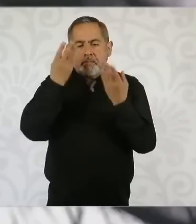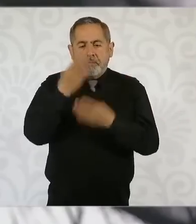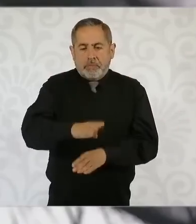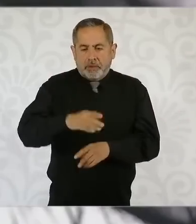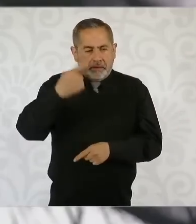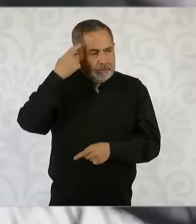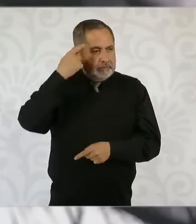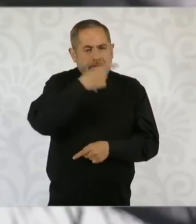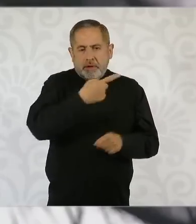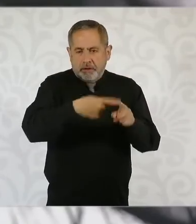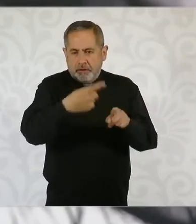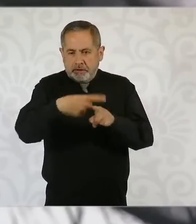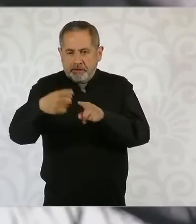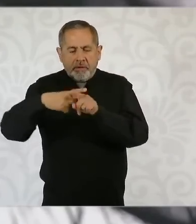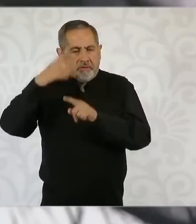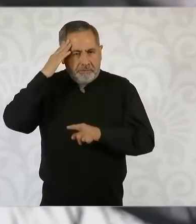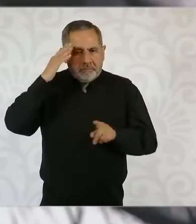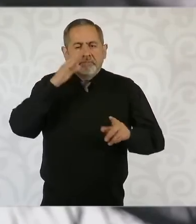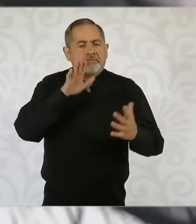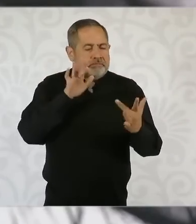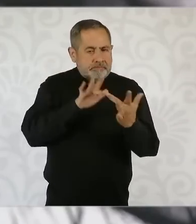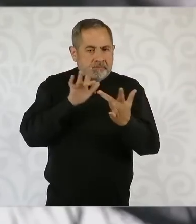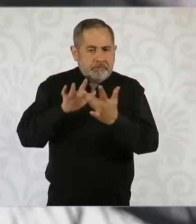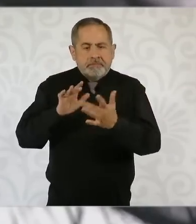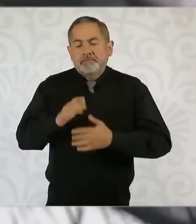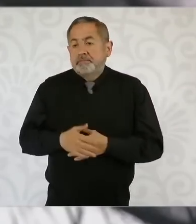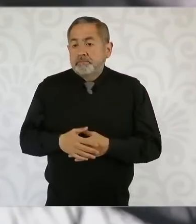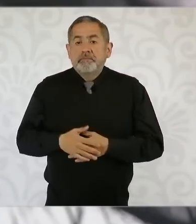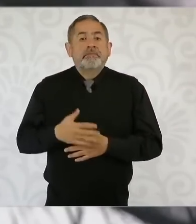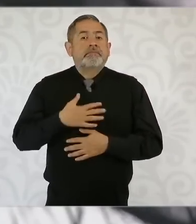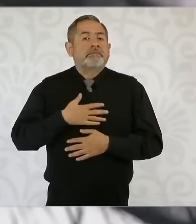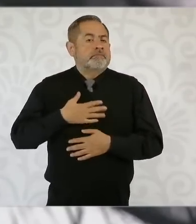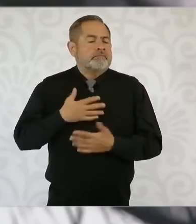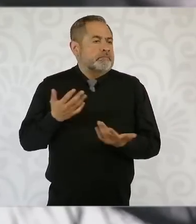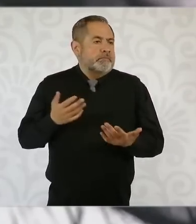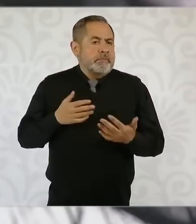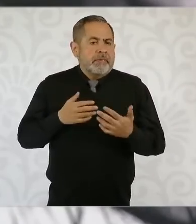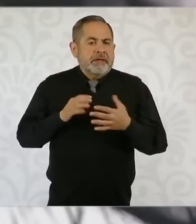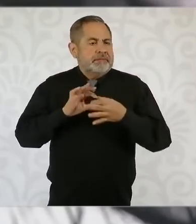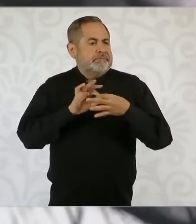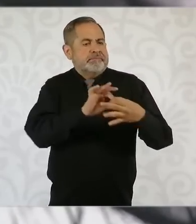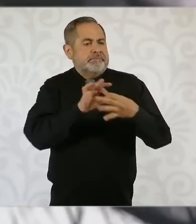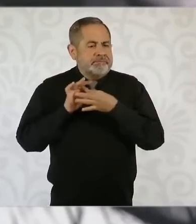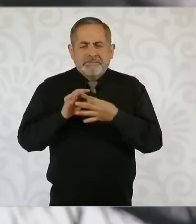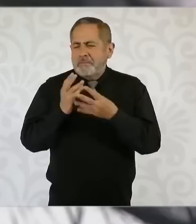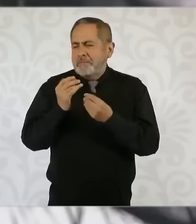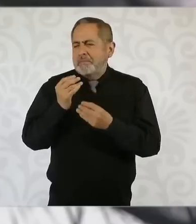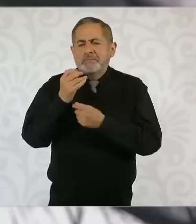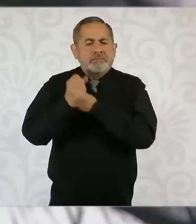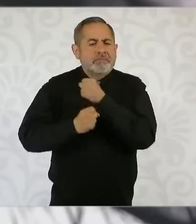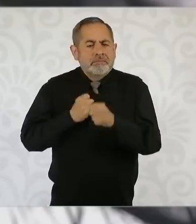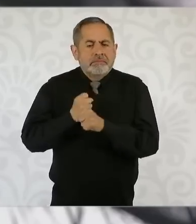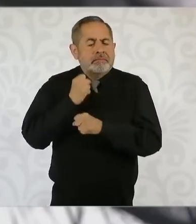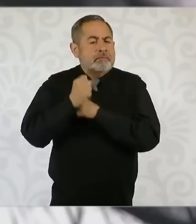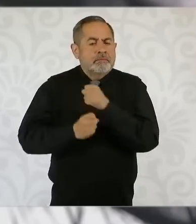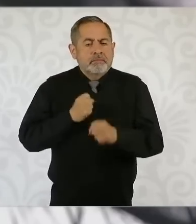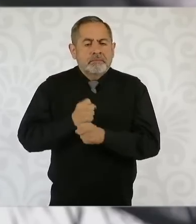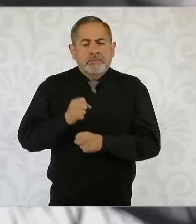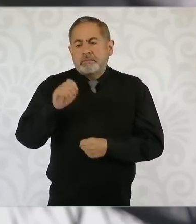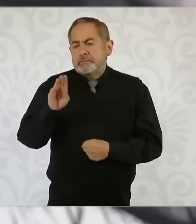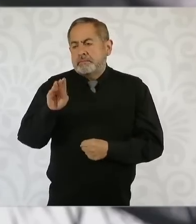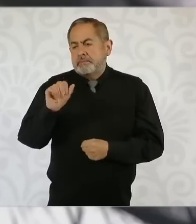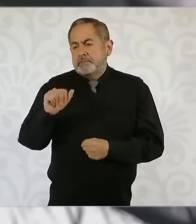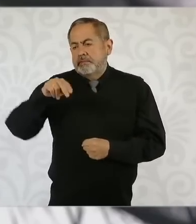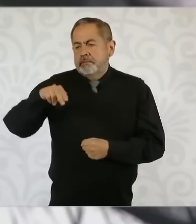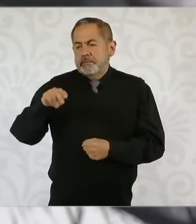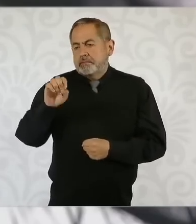un una asociación muy relevante ya de de varios años con Banamex eh tenemos una tarjeta de casa